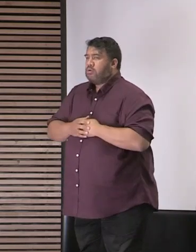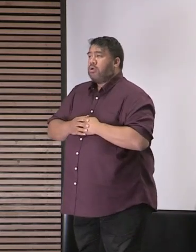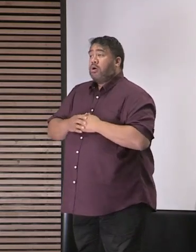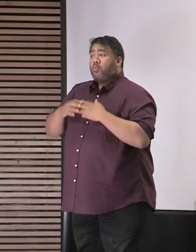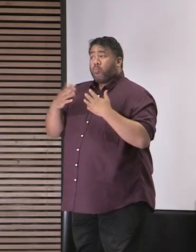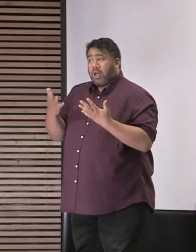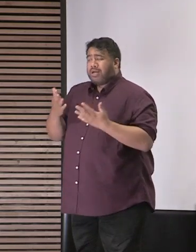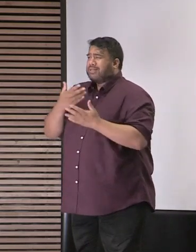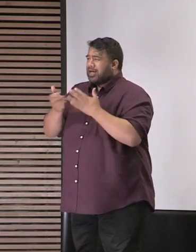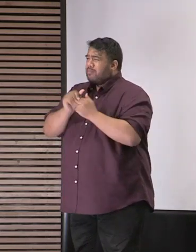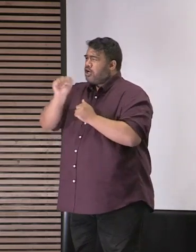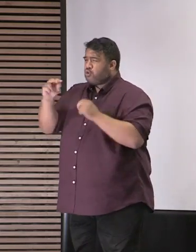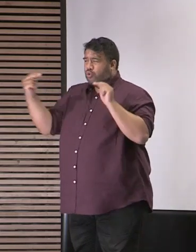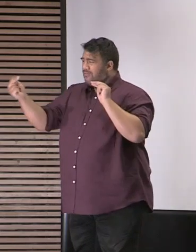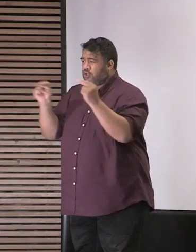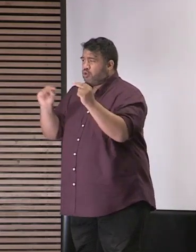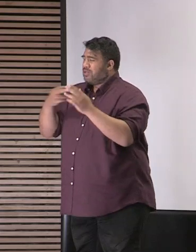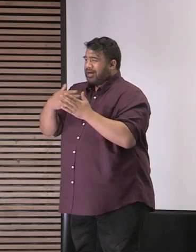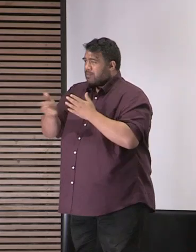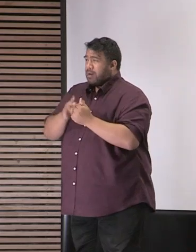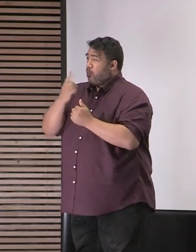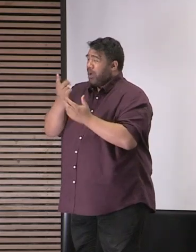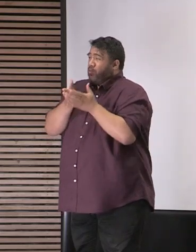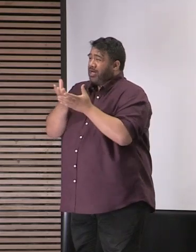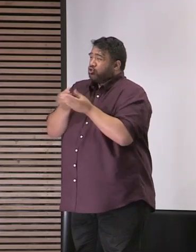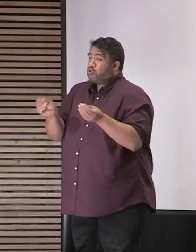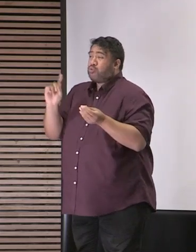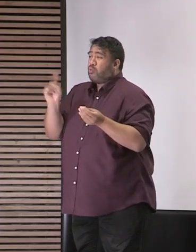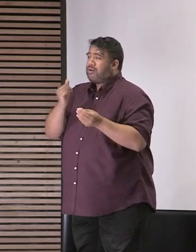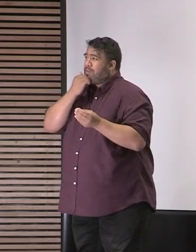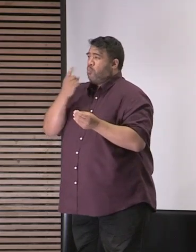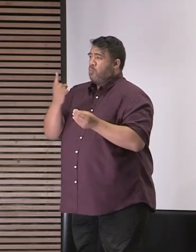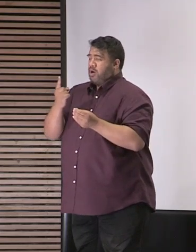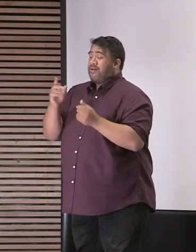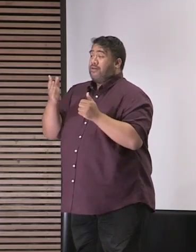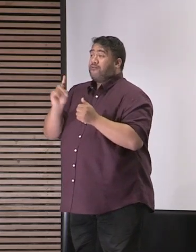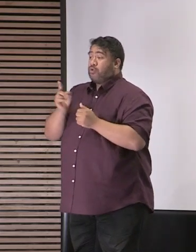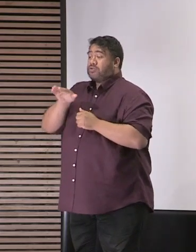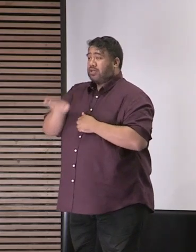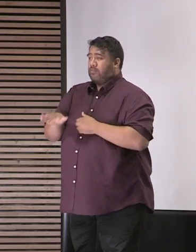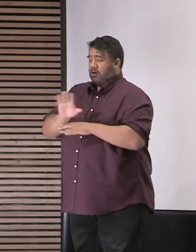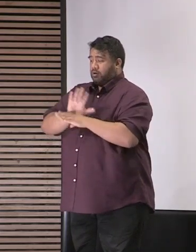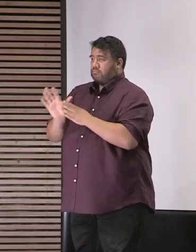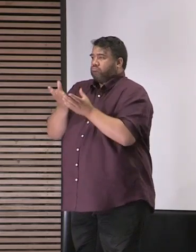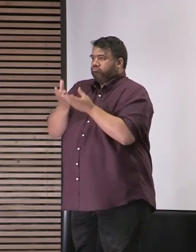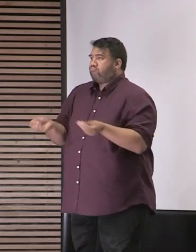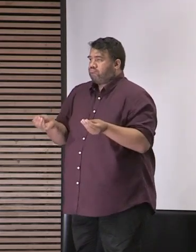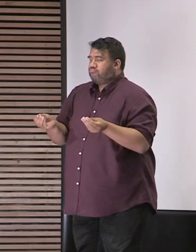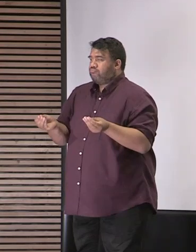concluir, quiero detenerme brevemente en algunas de las discusiones que he visto surgir en los últimos días sobre qué tipo de respuesta de salud